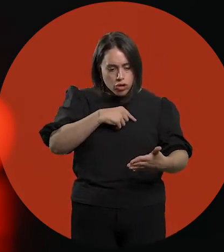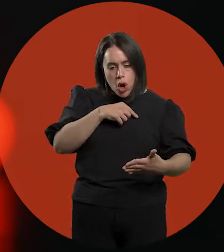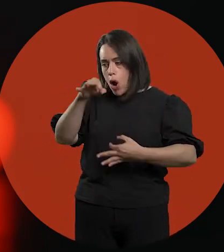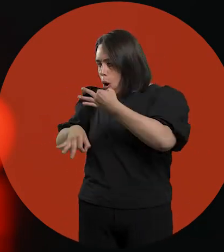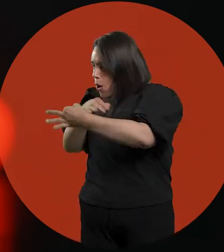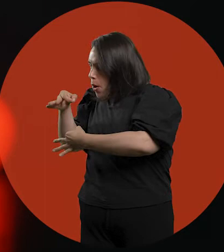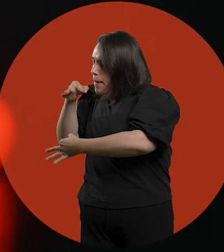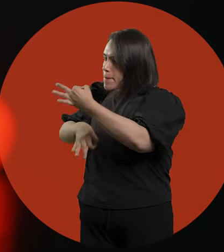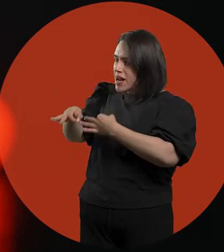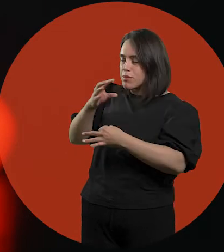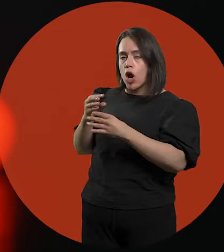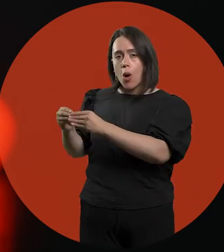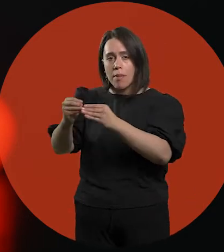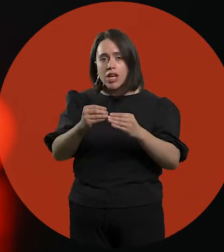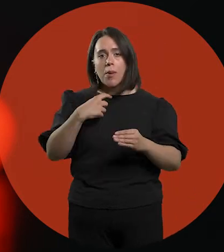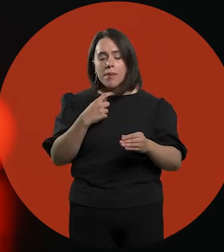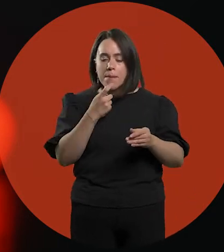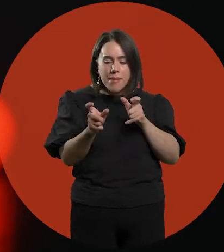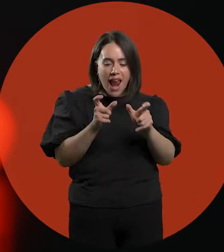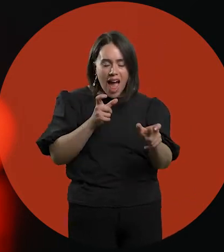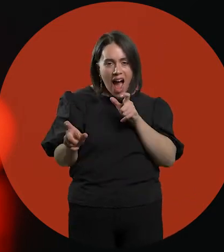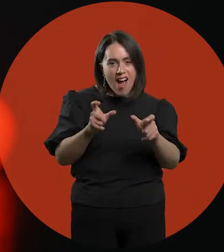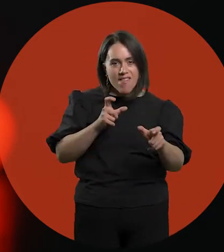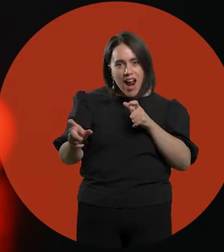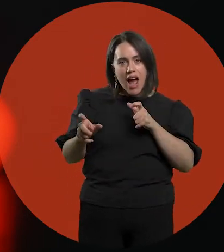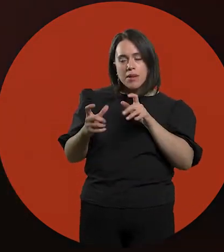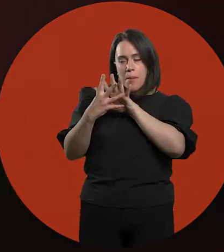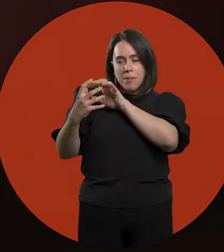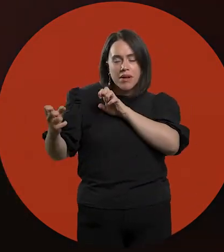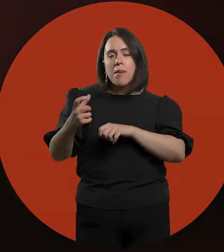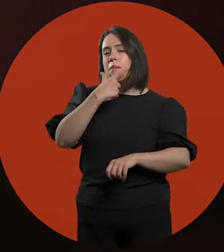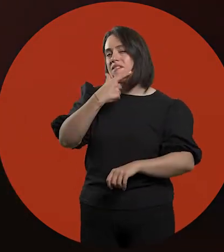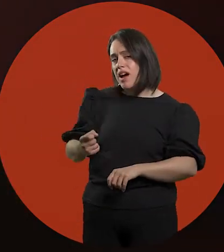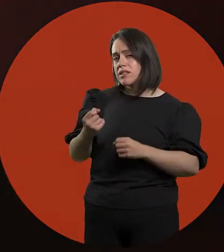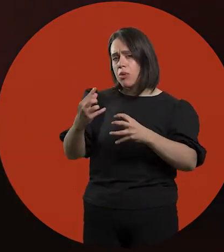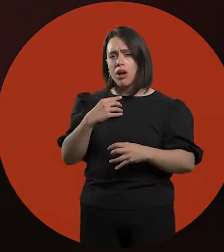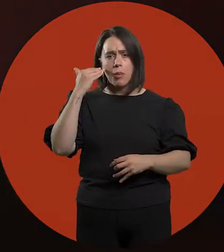capaz la confianza que se tienen entre alumnos es muy diferente a un docente,